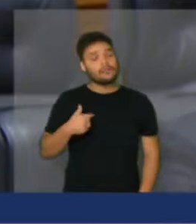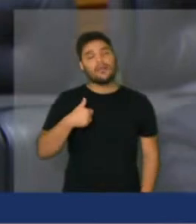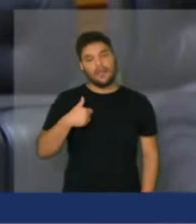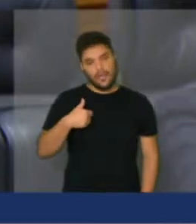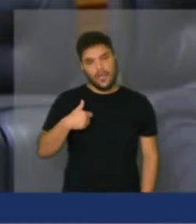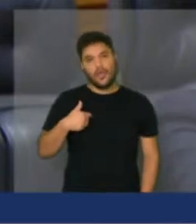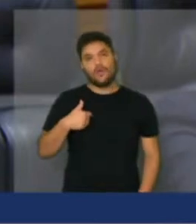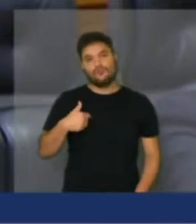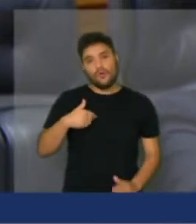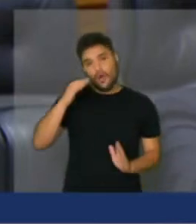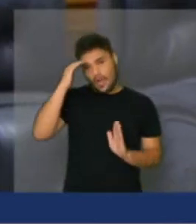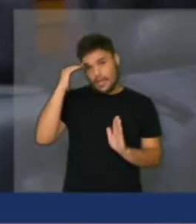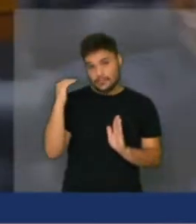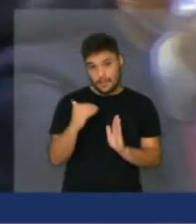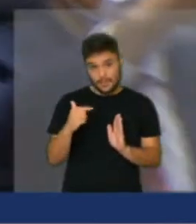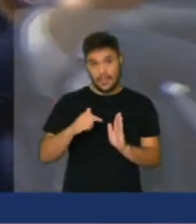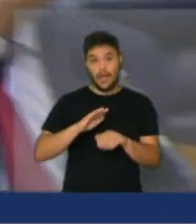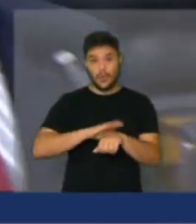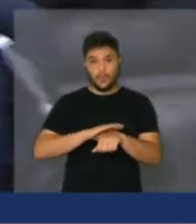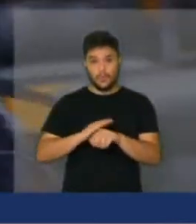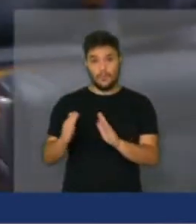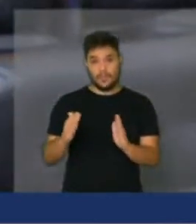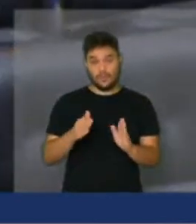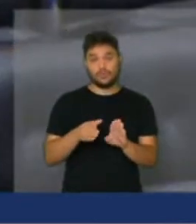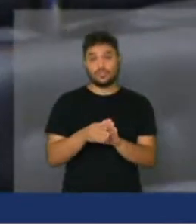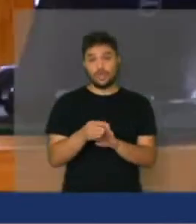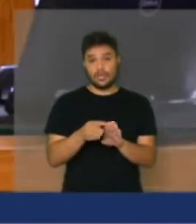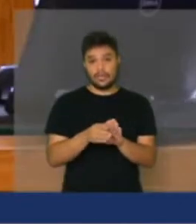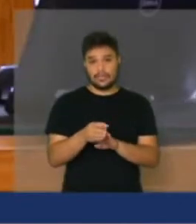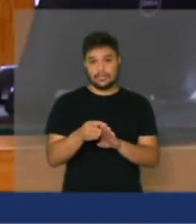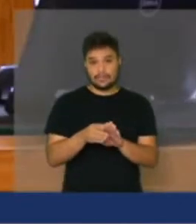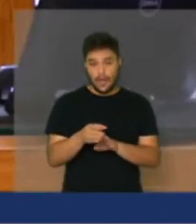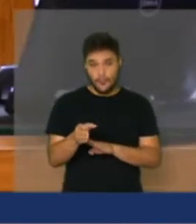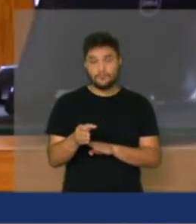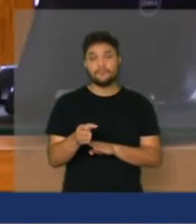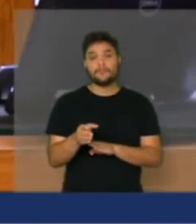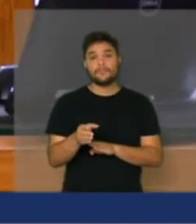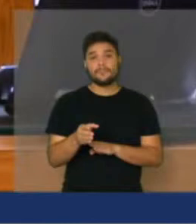ABRIR A VOTAÇÃO EU VOU SEGUIR A ORIENTAÇÃO E AO FINAL DA ORIENTAÇÃO EU CONSULTO NOVAMENTE OS AUTORES